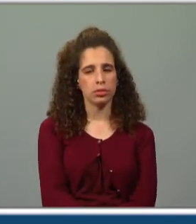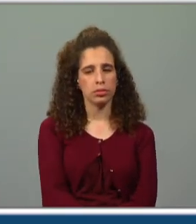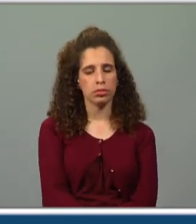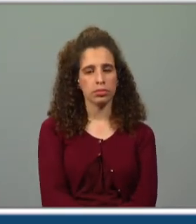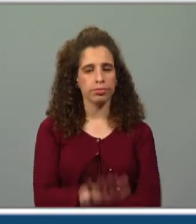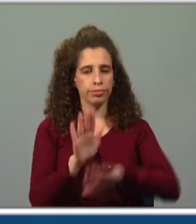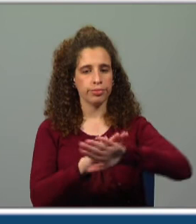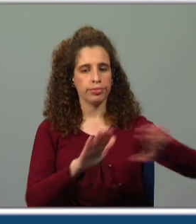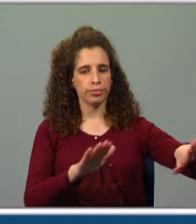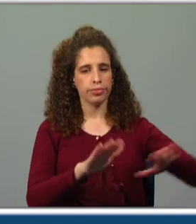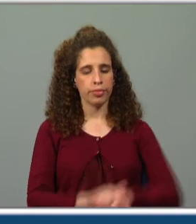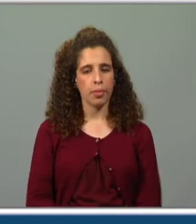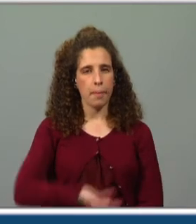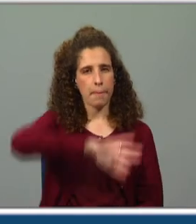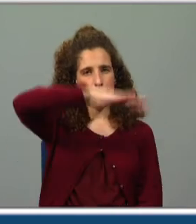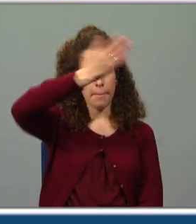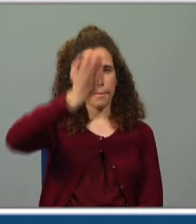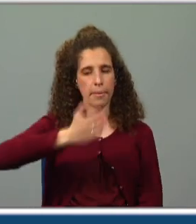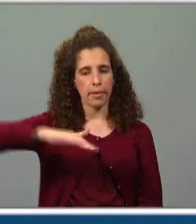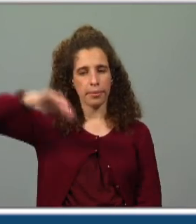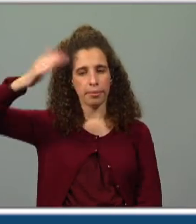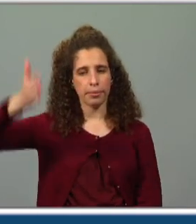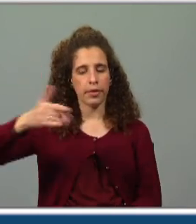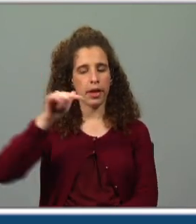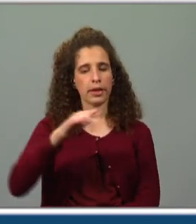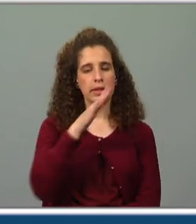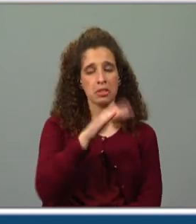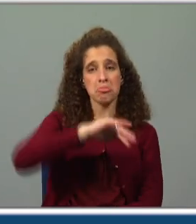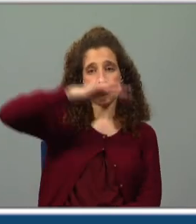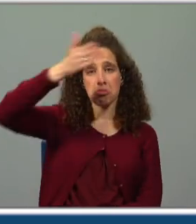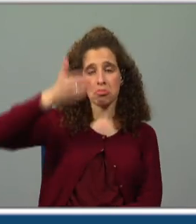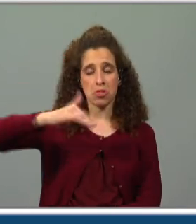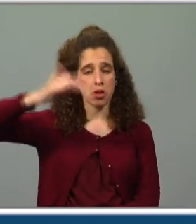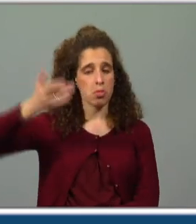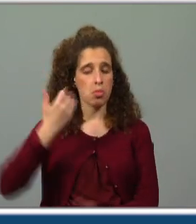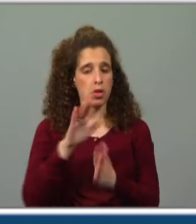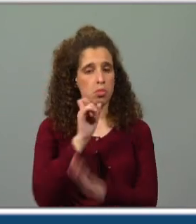e do lado esquerdo uma serra nós aqui dizemos que é uma serra mas podia ser um 在左側看到我們在這裡我們說它是一把鋸子，但它可能是一把